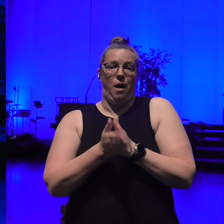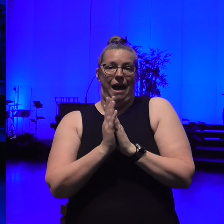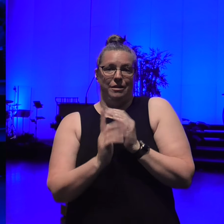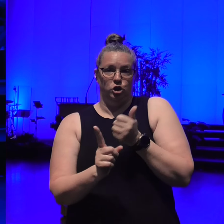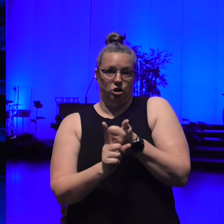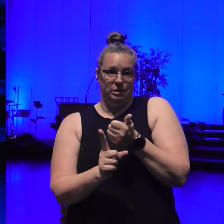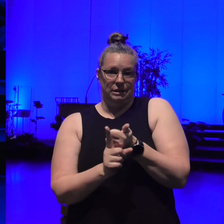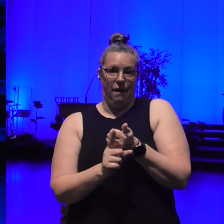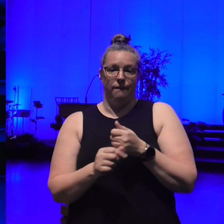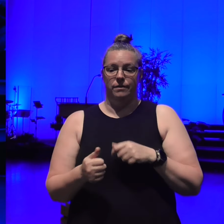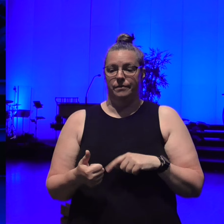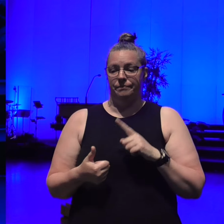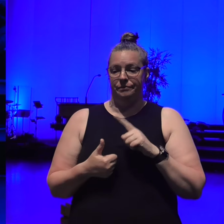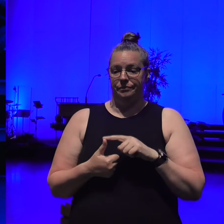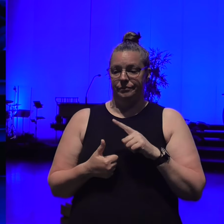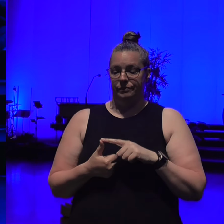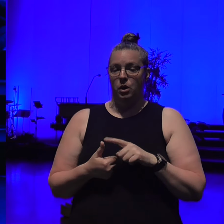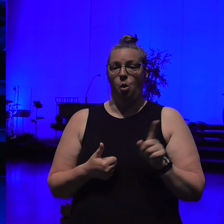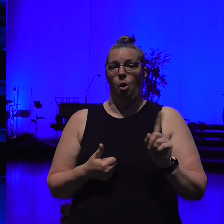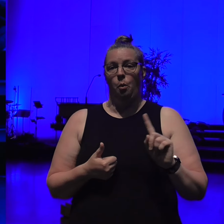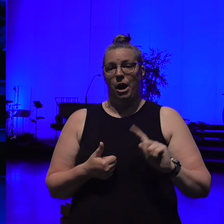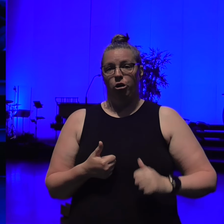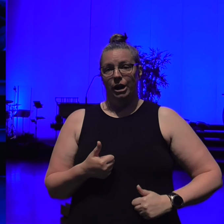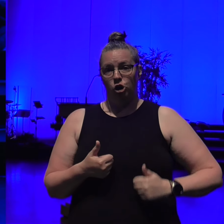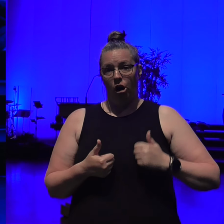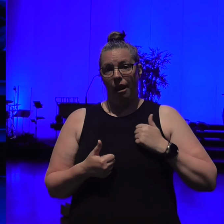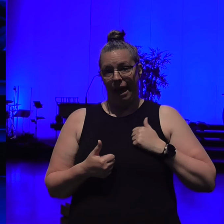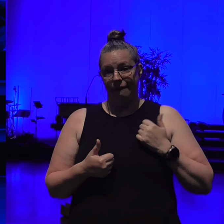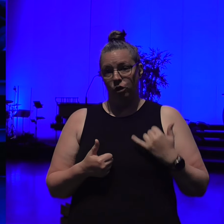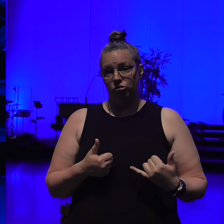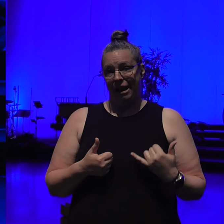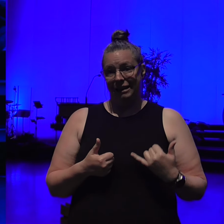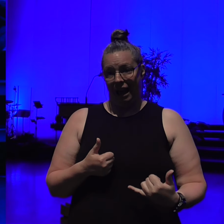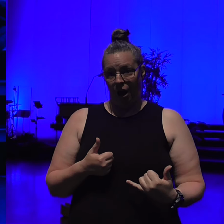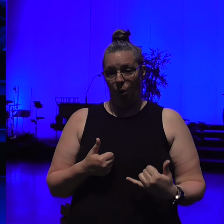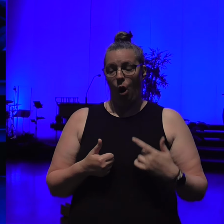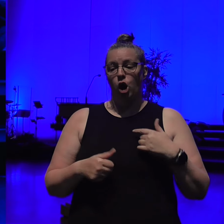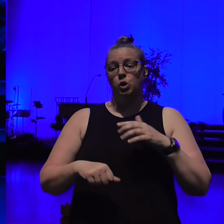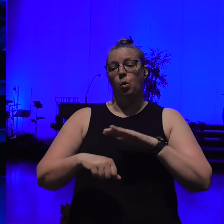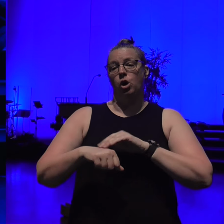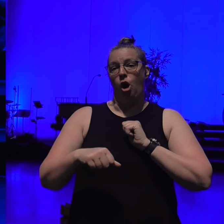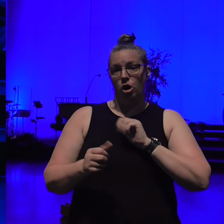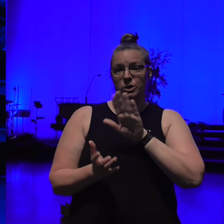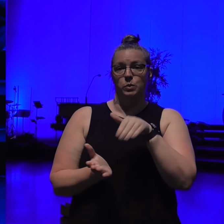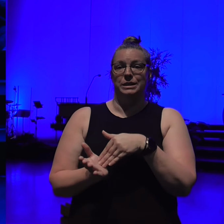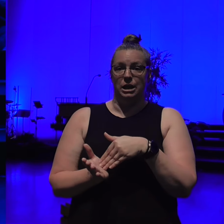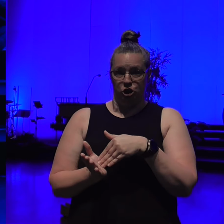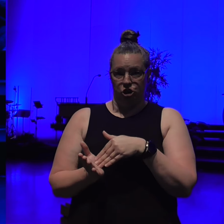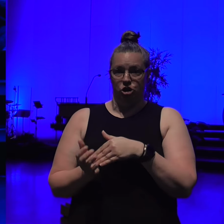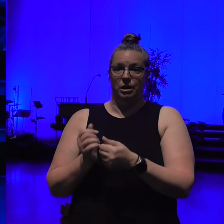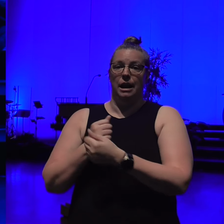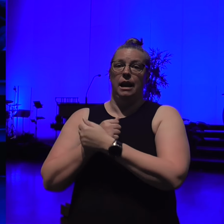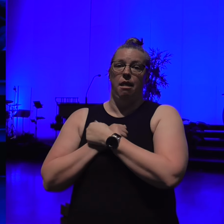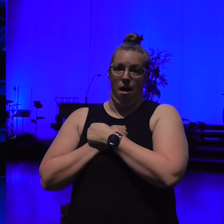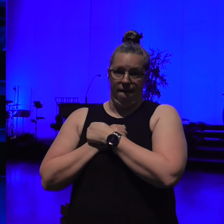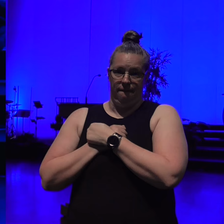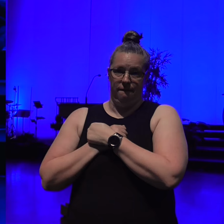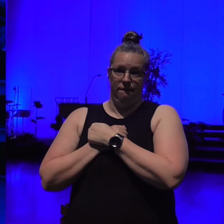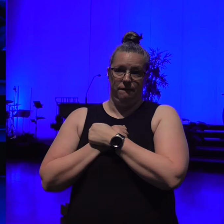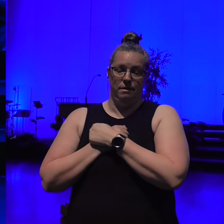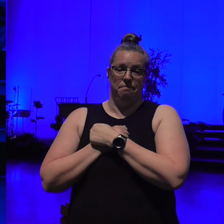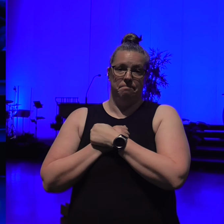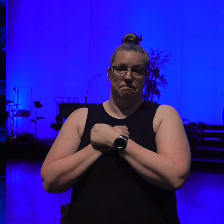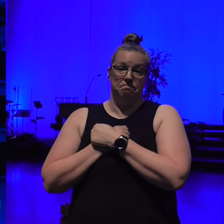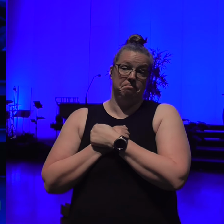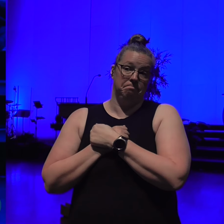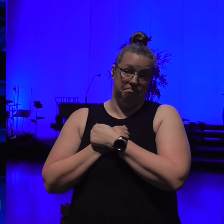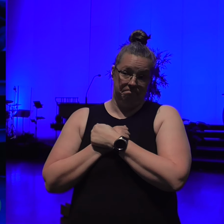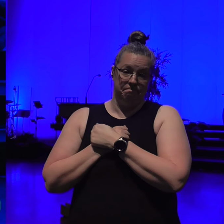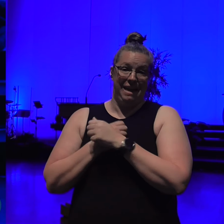qué lugar de su vida ahora mismo está llamado a centrarse en el amor? ¿Y cómo ese